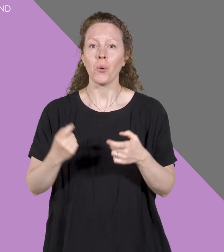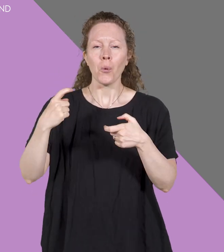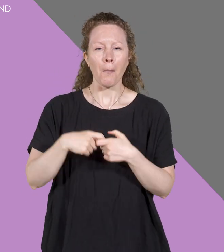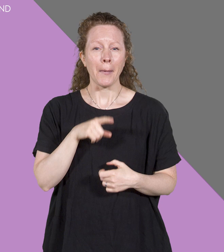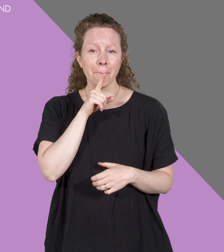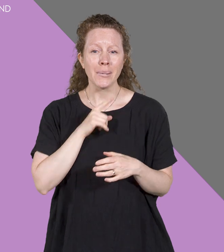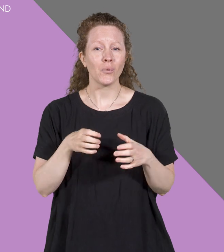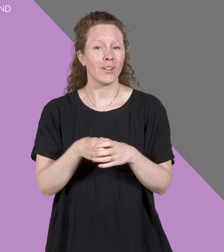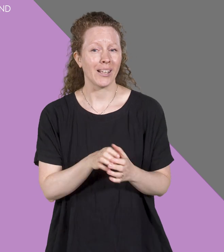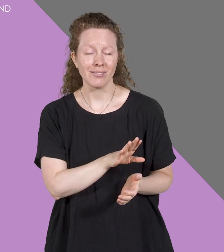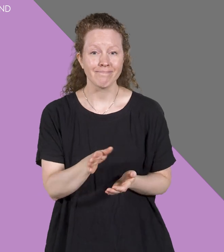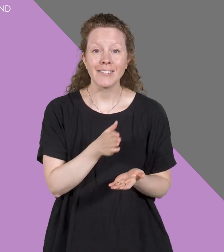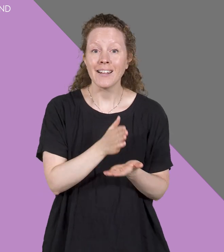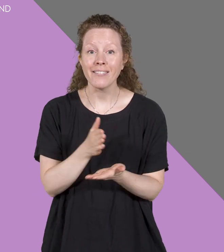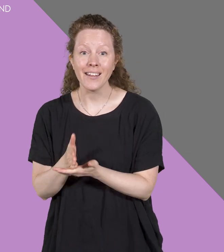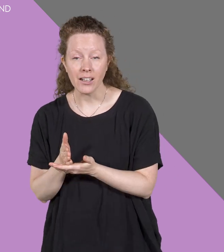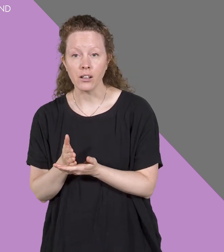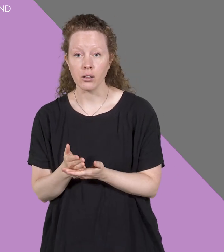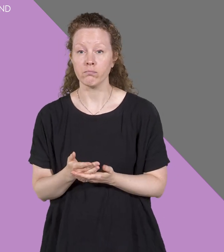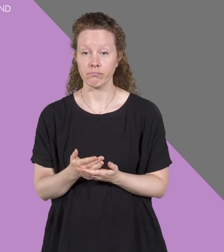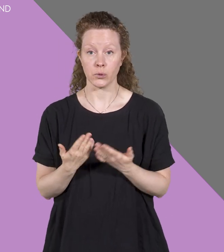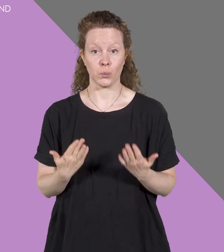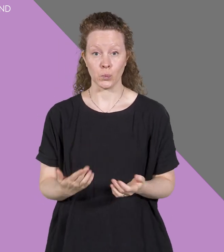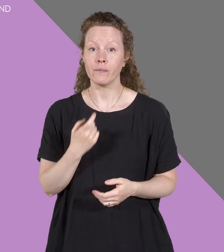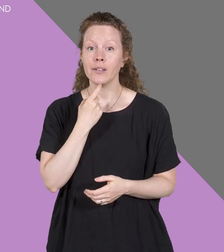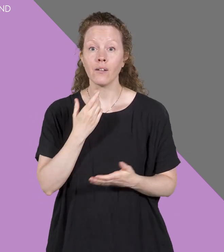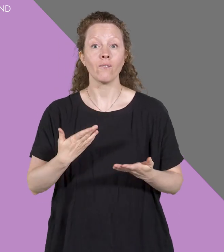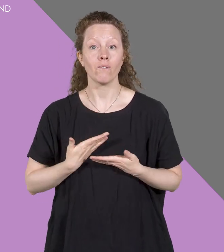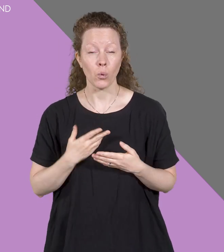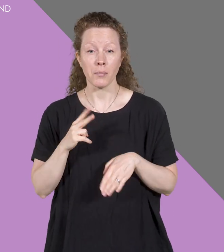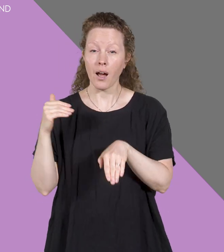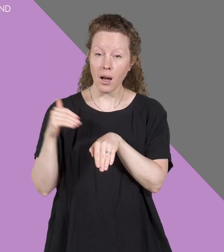Samma anmärkningar till exempel i fråga om minoriteters rättigheter -